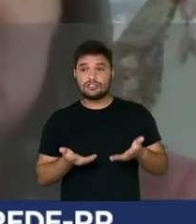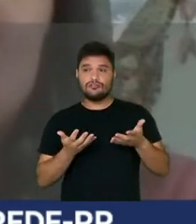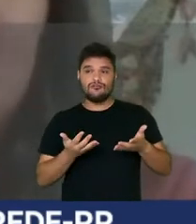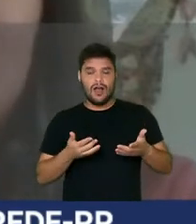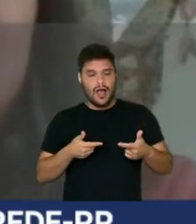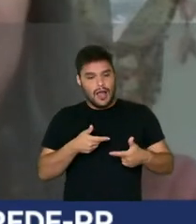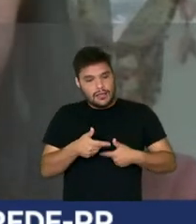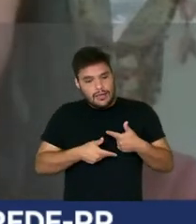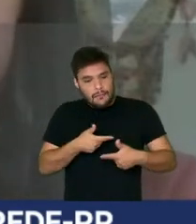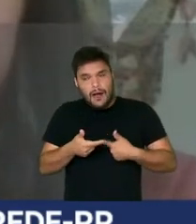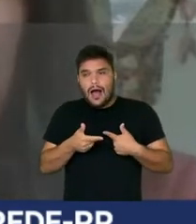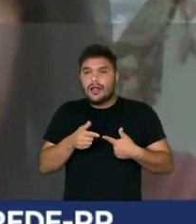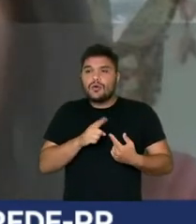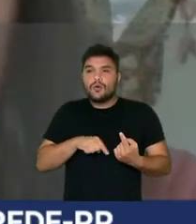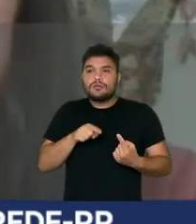LEI PAULO GUSTAVO, INCENTIVAR JÁ AÇÕES QUE VÃO NO